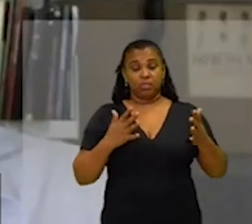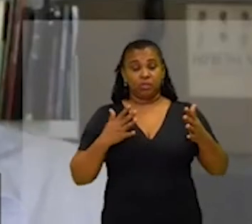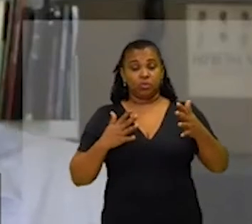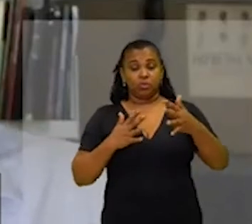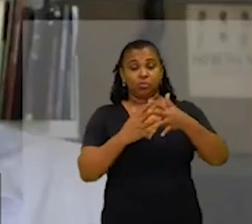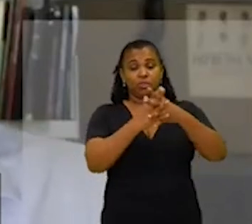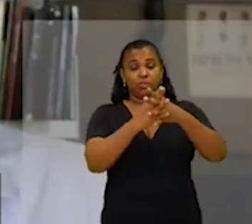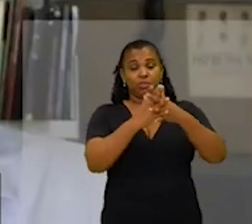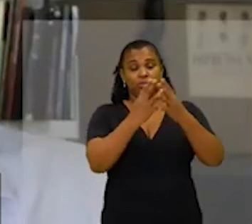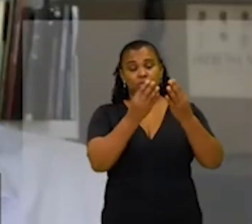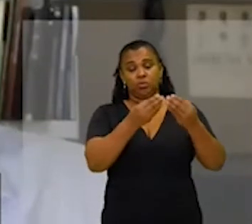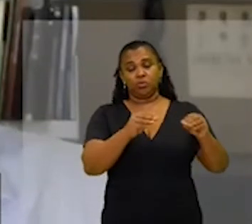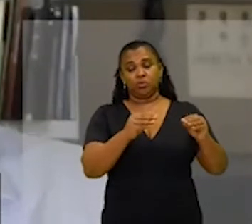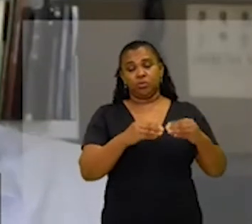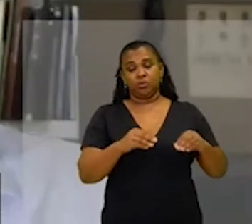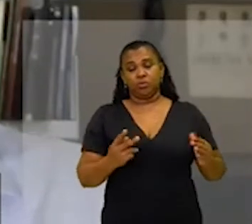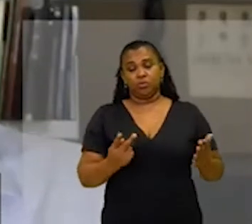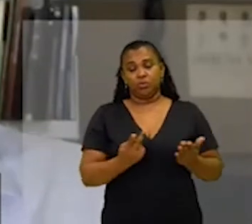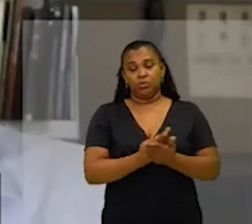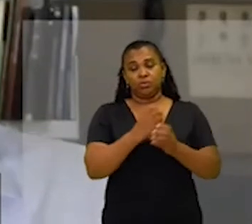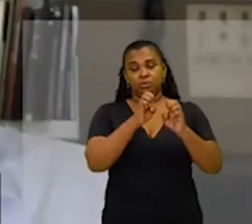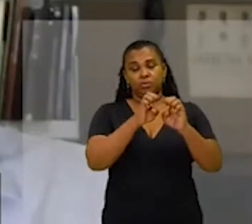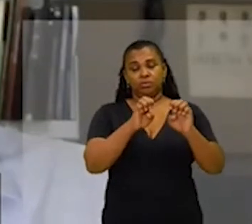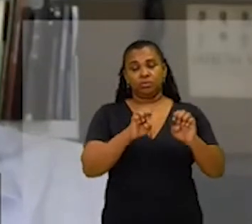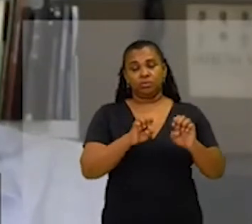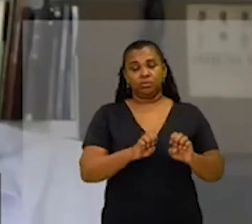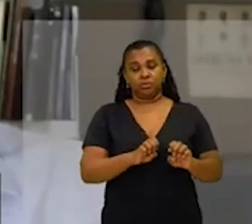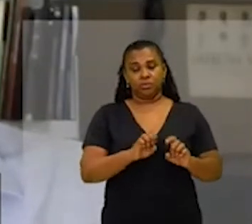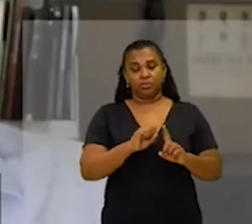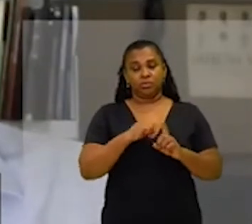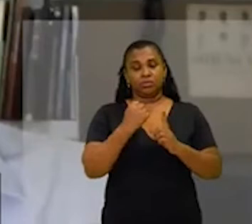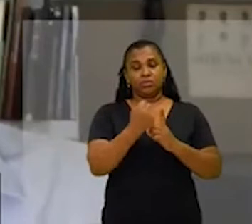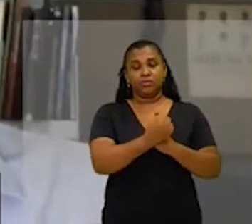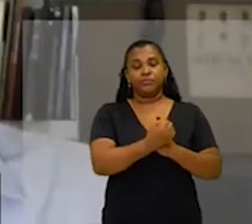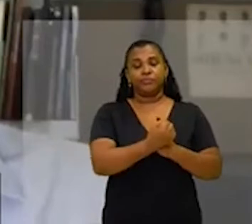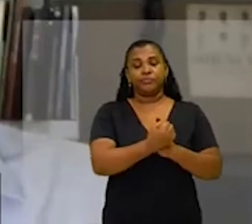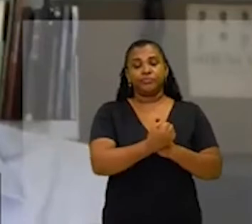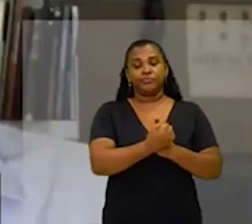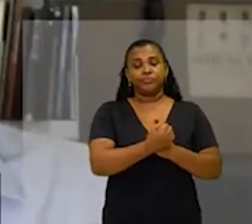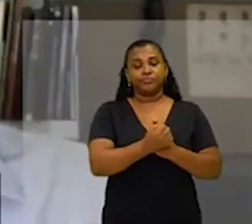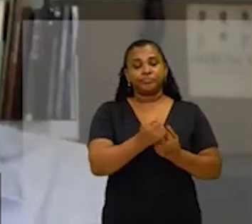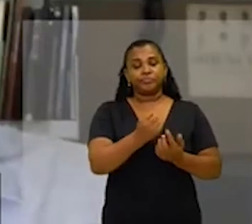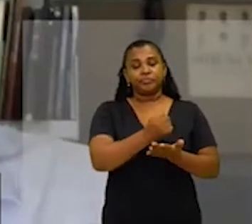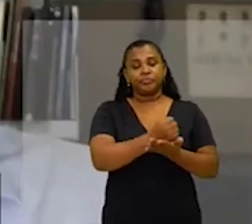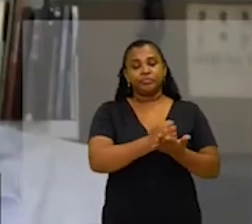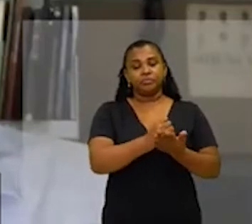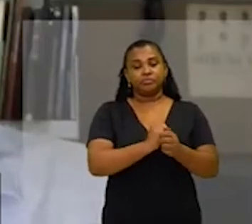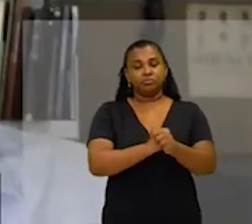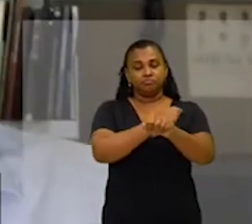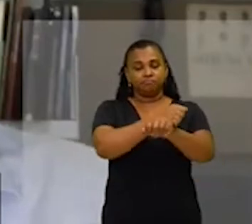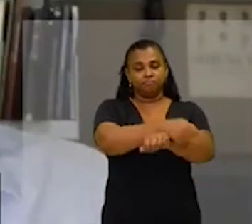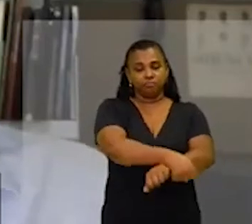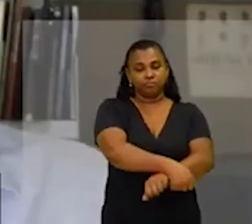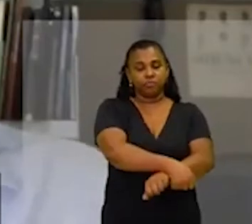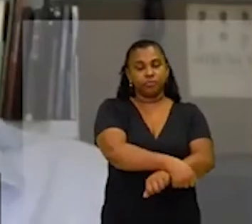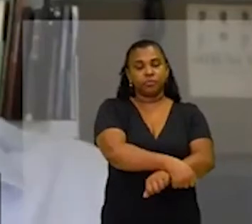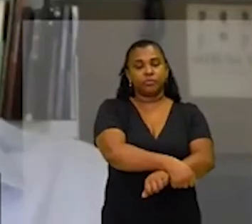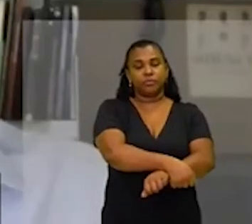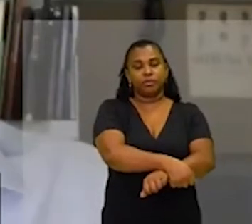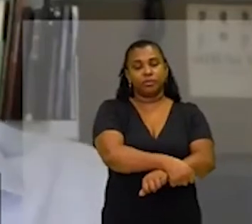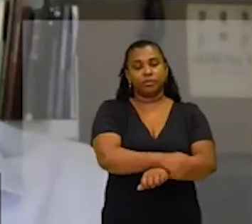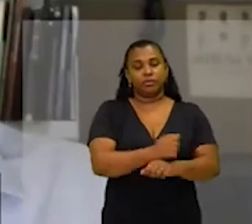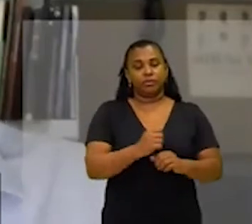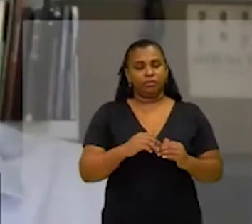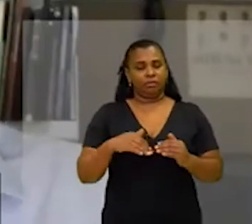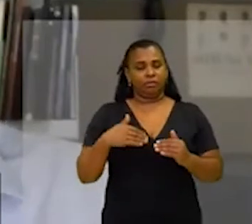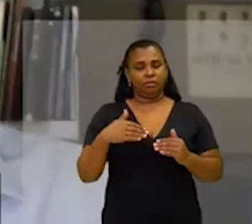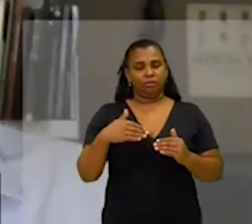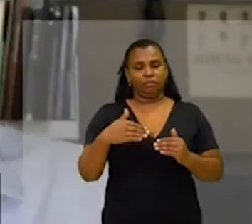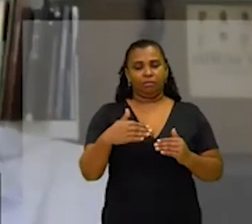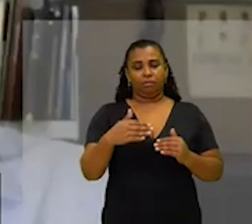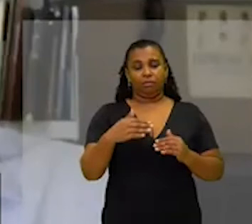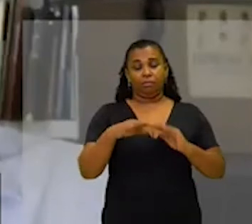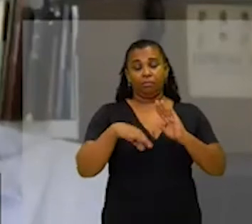e evidentemente de uma estruturação social Eva a escravidão e te acelerou o processo de integração